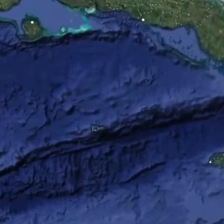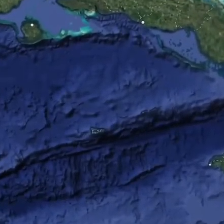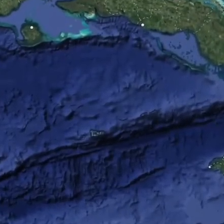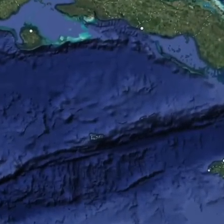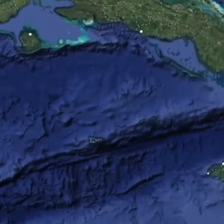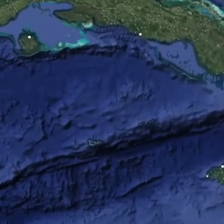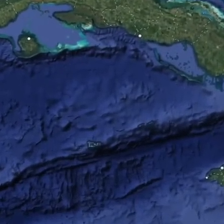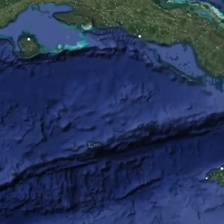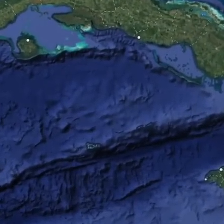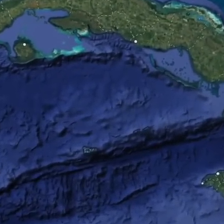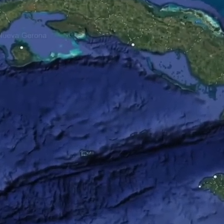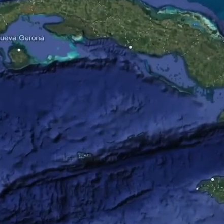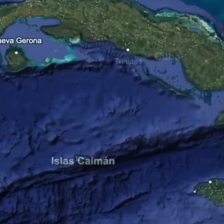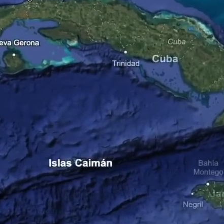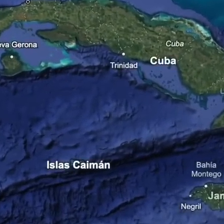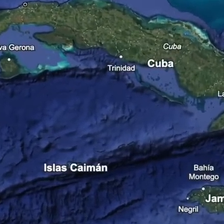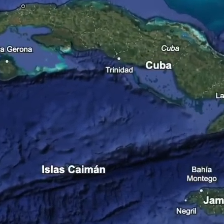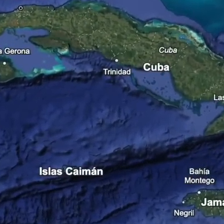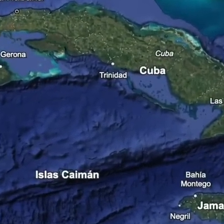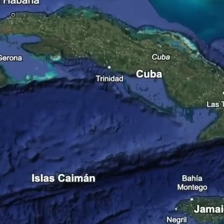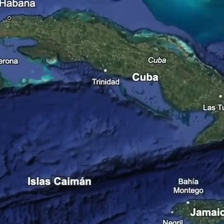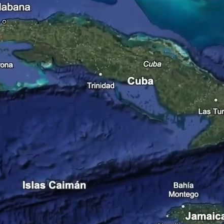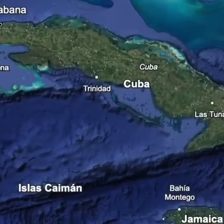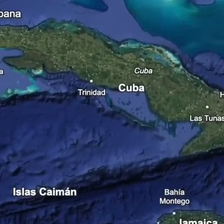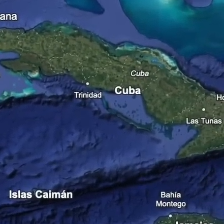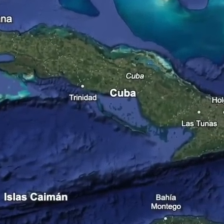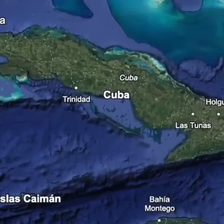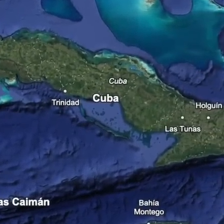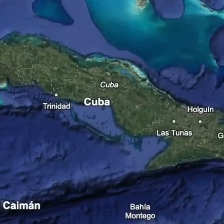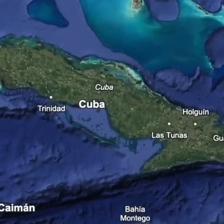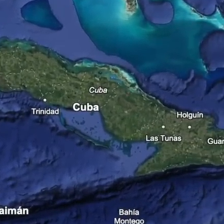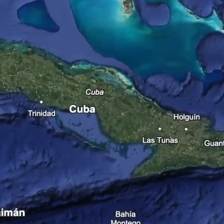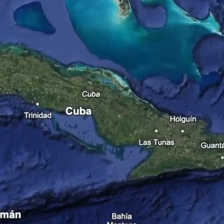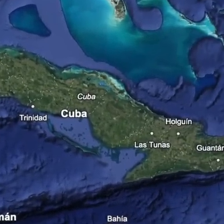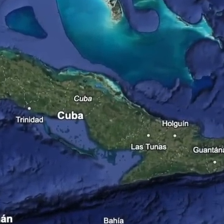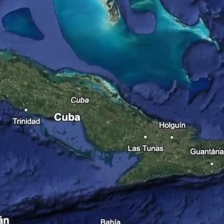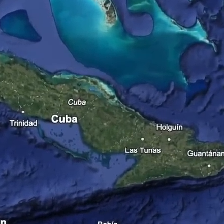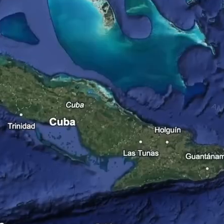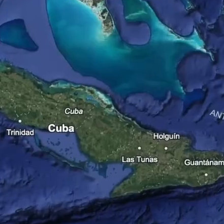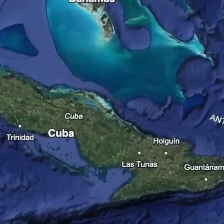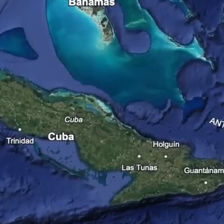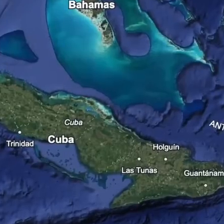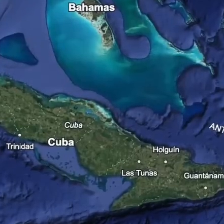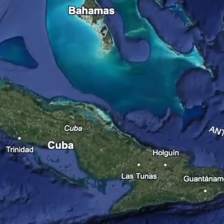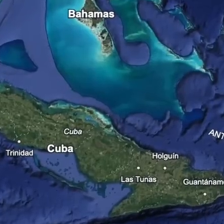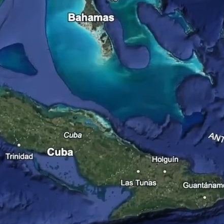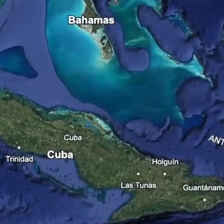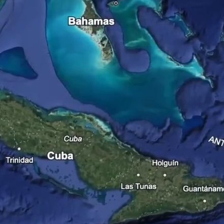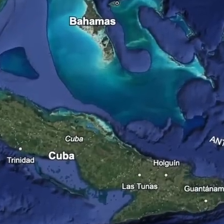así a menos de que el nuevo nombre es decir Golfo de América gane un uso generalizado